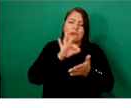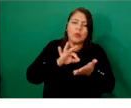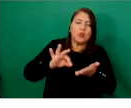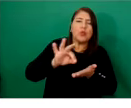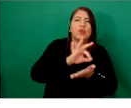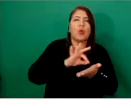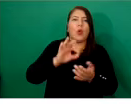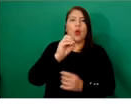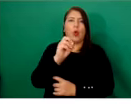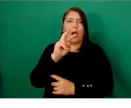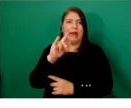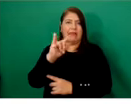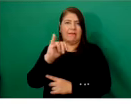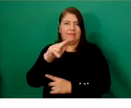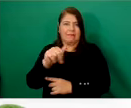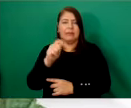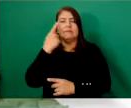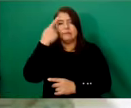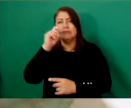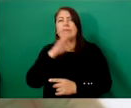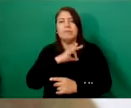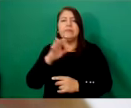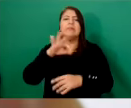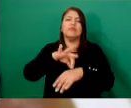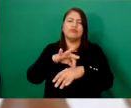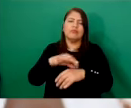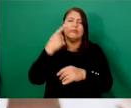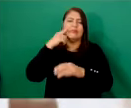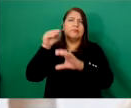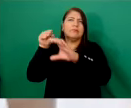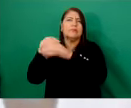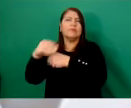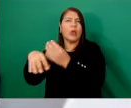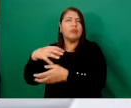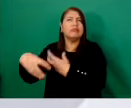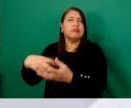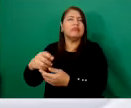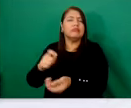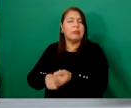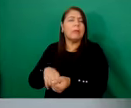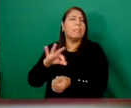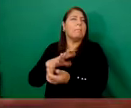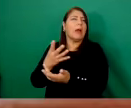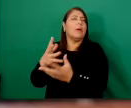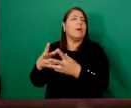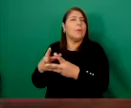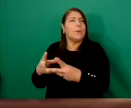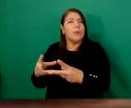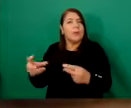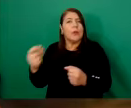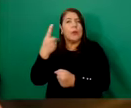de oliva. Colocamos la carne sazonada en la nevera y dejamos reposar de 1 a 2 horas.